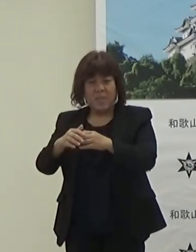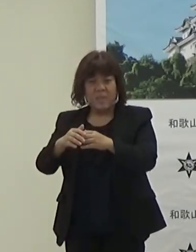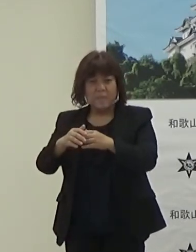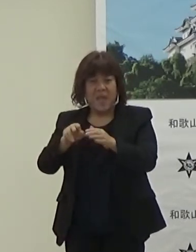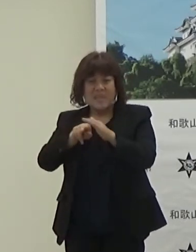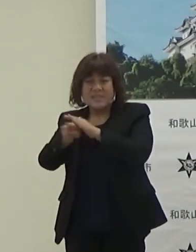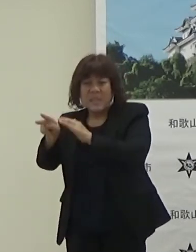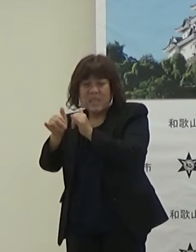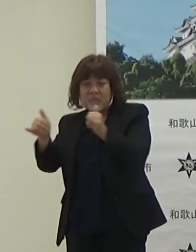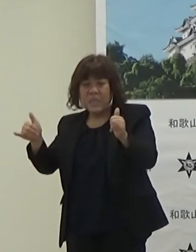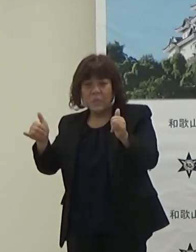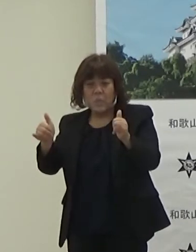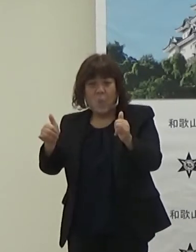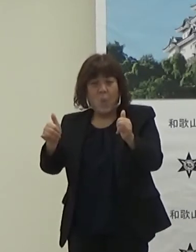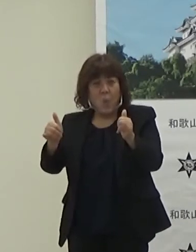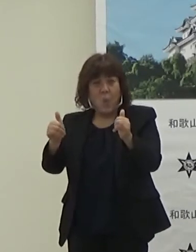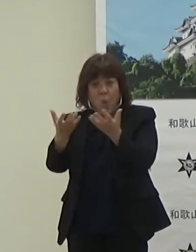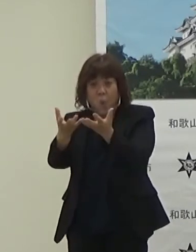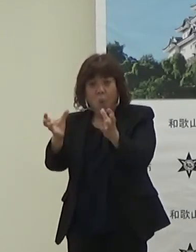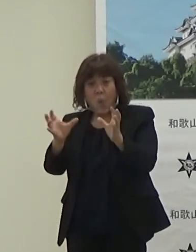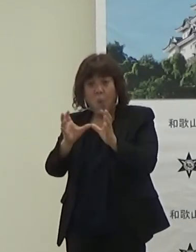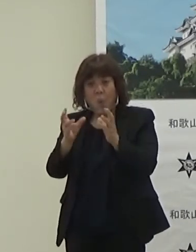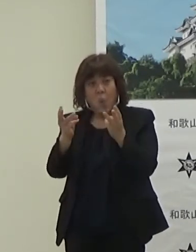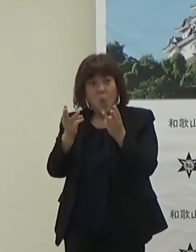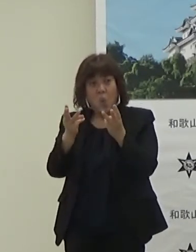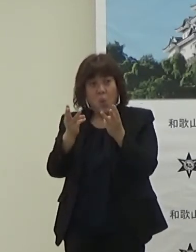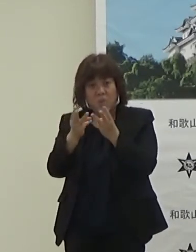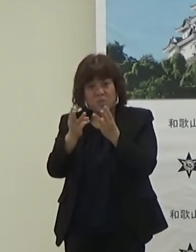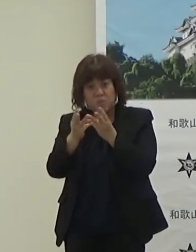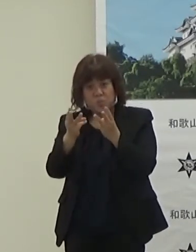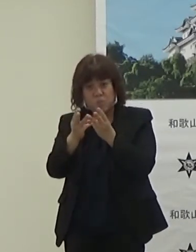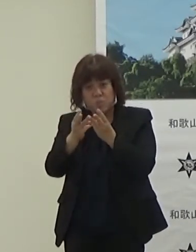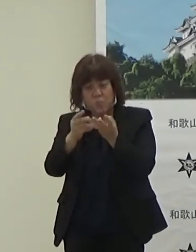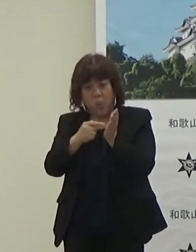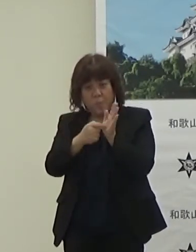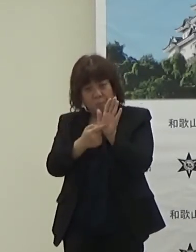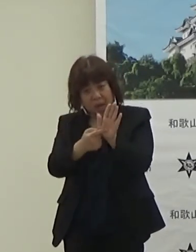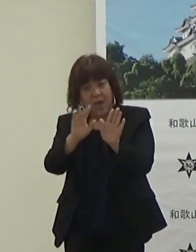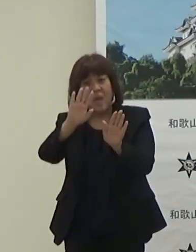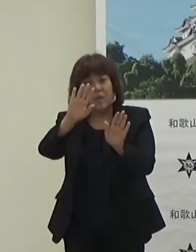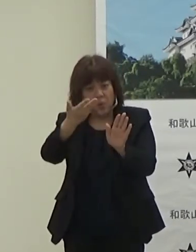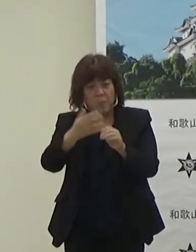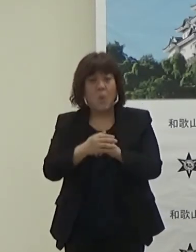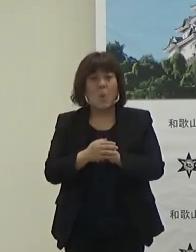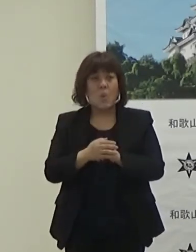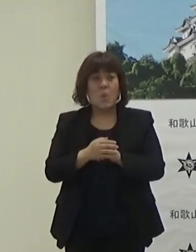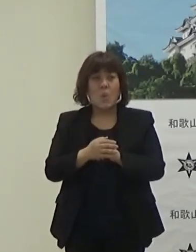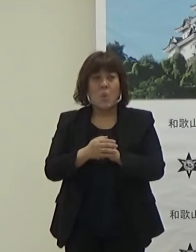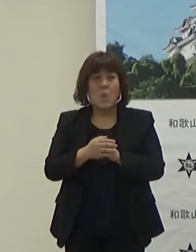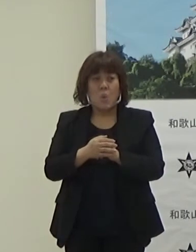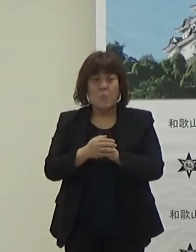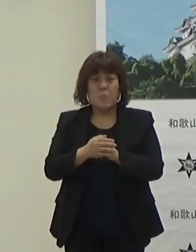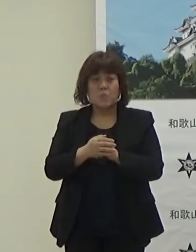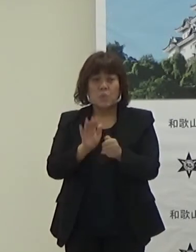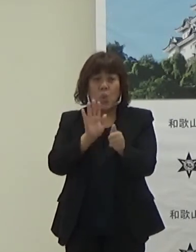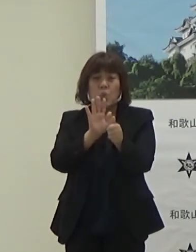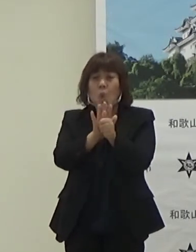なども挙げていらっしゃいました けれども、もう一度協力するお気持ちを